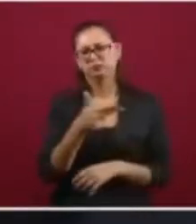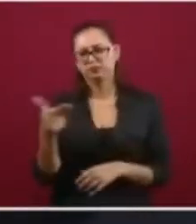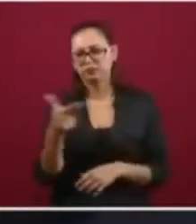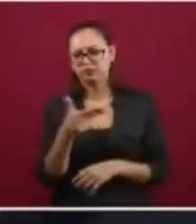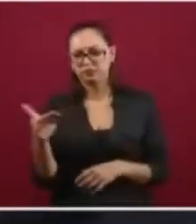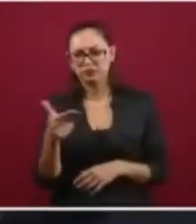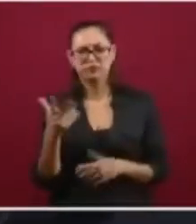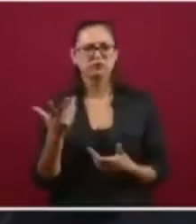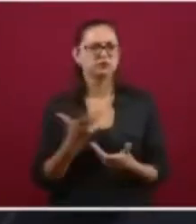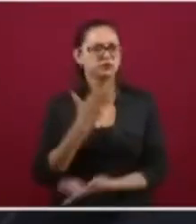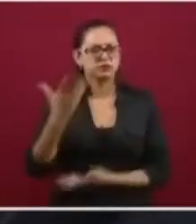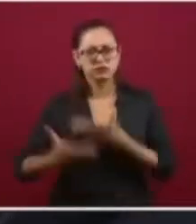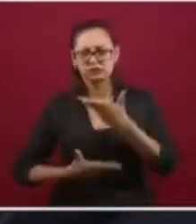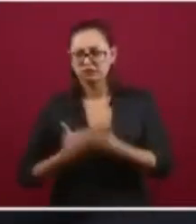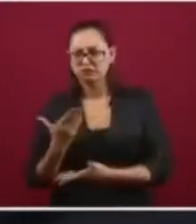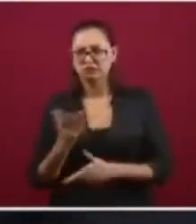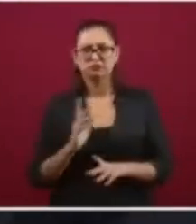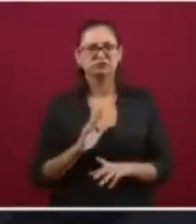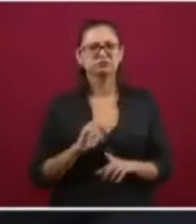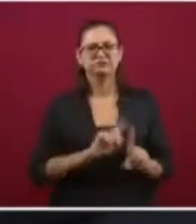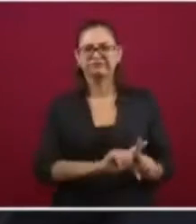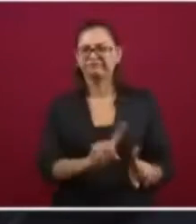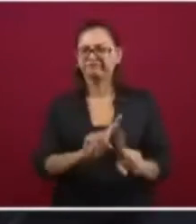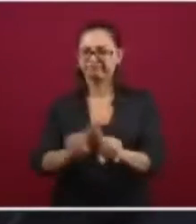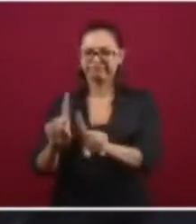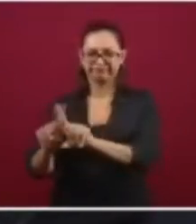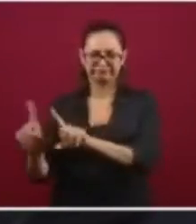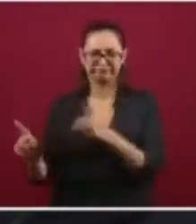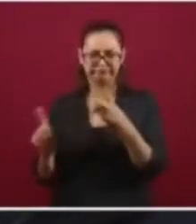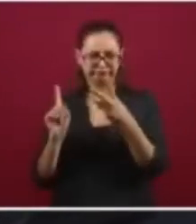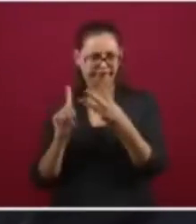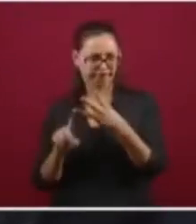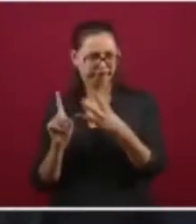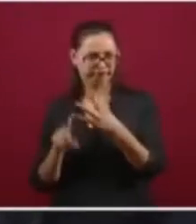de servicio. Eso es lo tercero.